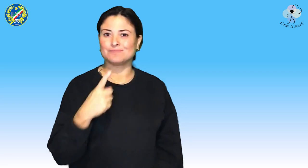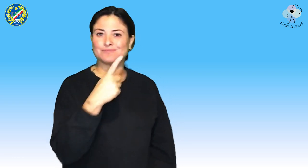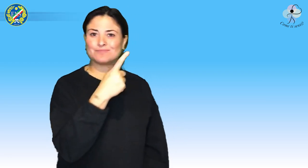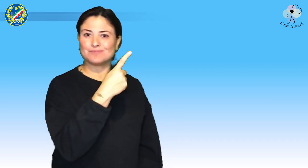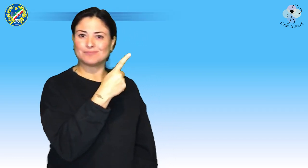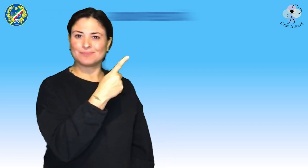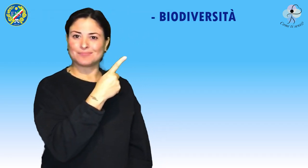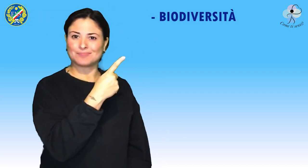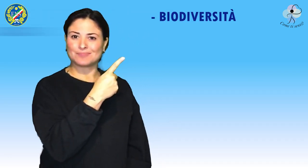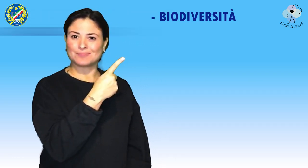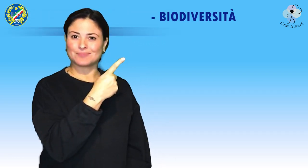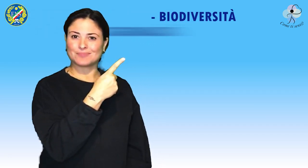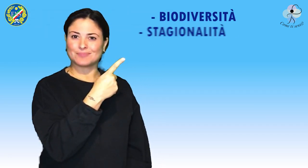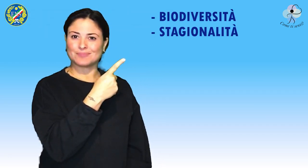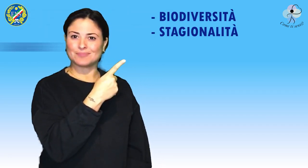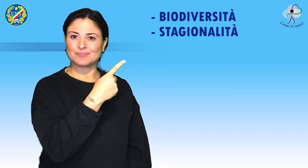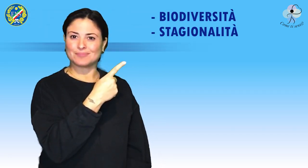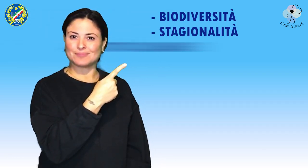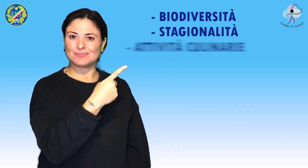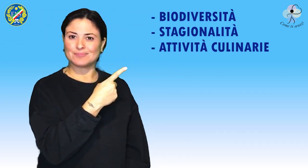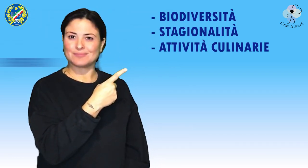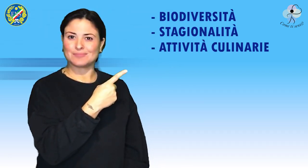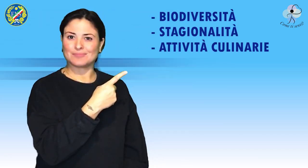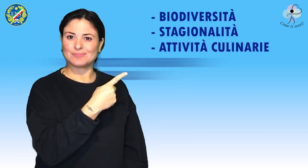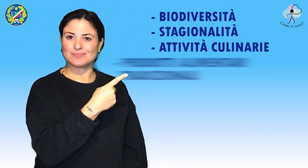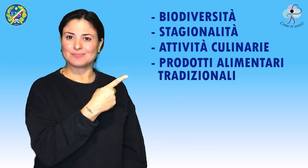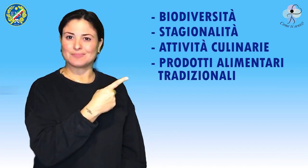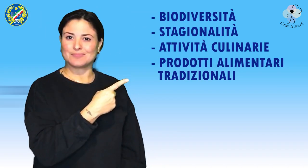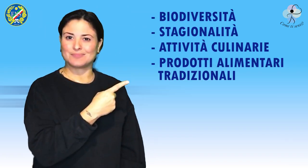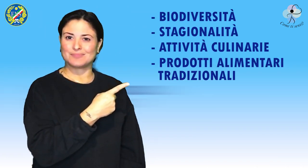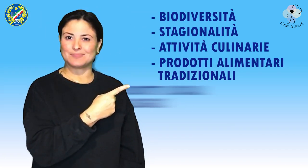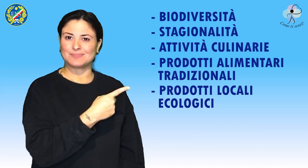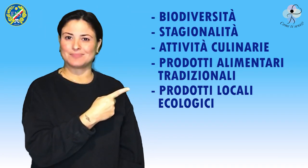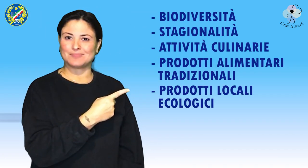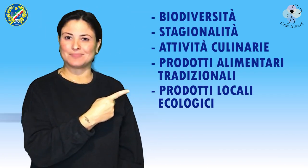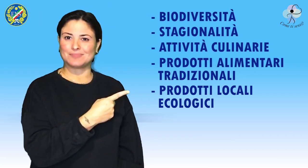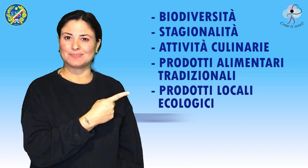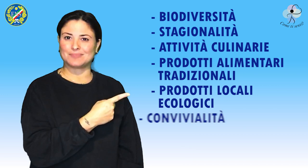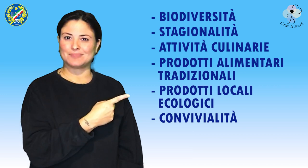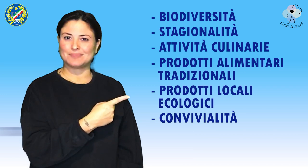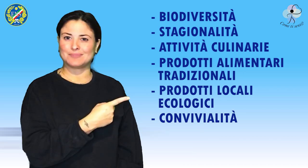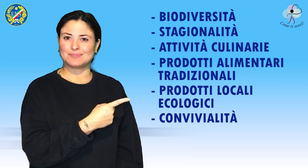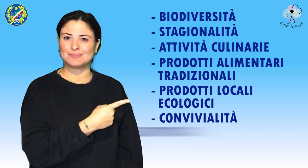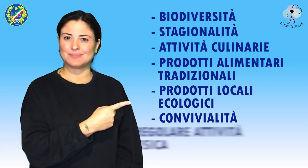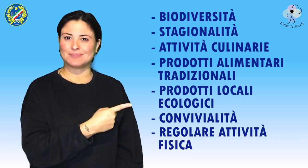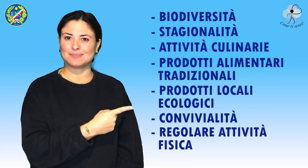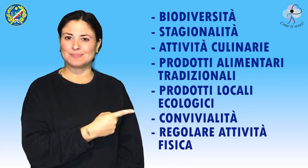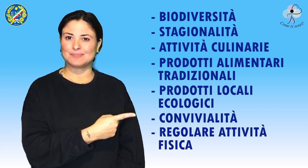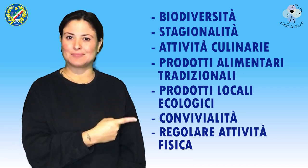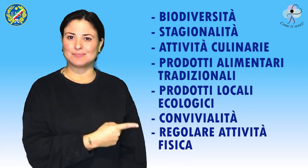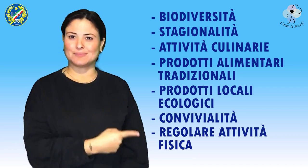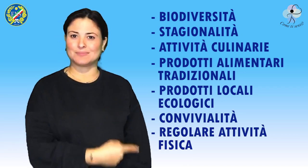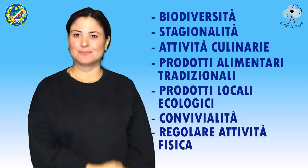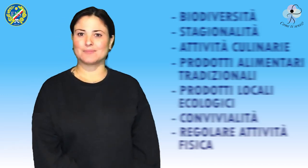la biodiversità, la stagionalità, le attività culinarie, prodotti alimentari tradizionali, prodotti locali ecologici, convivialità e regolare attività fisica.